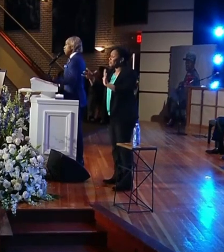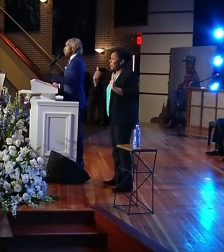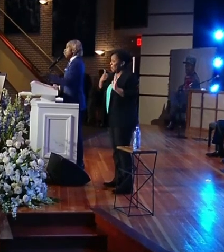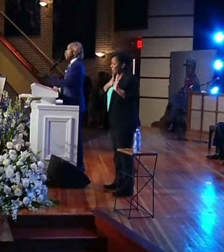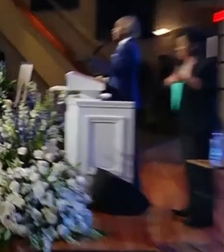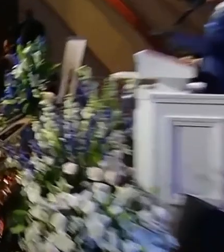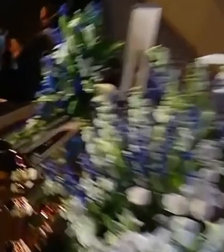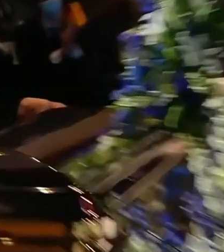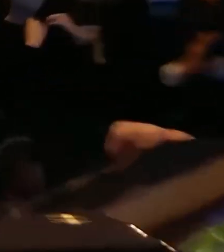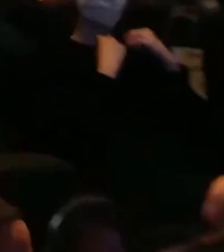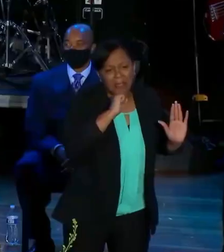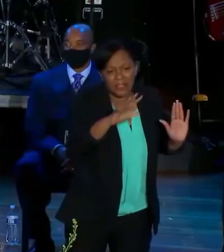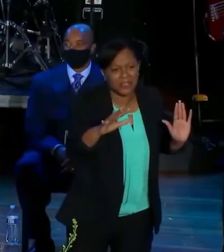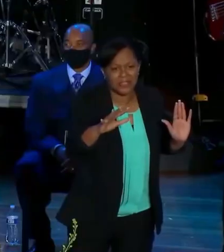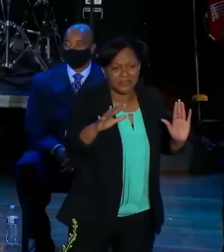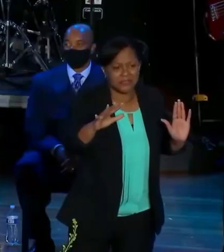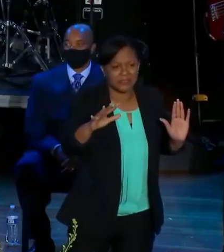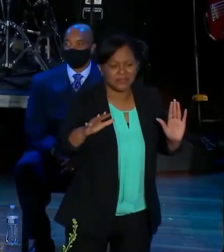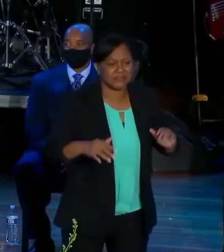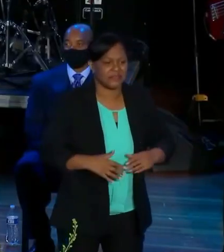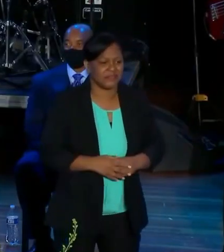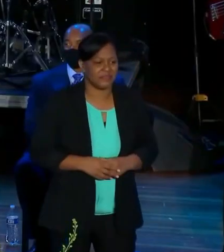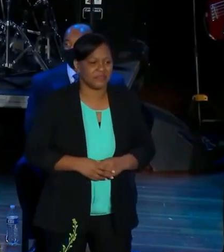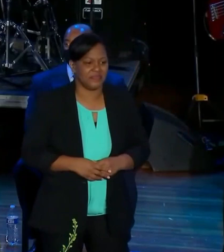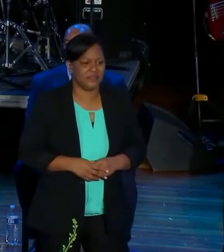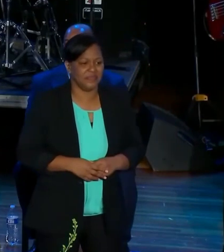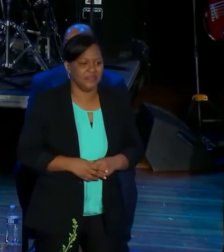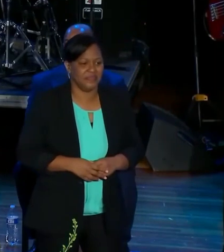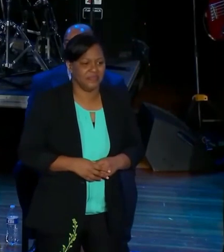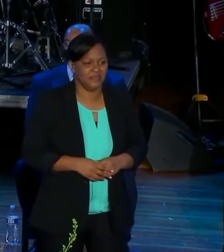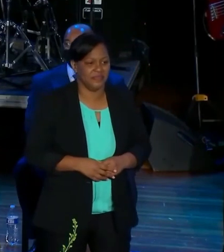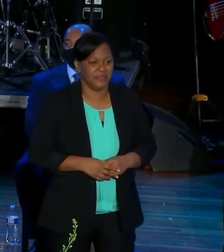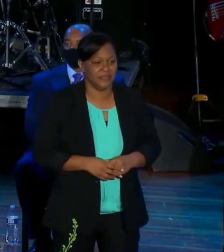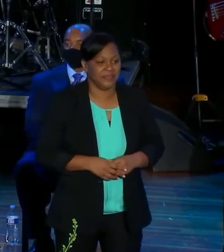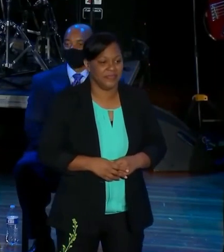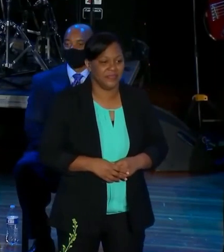Därför att folk kommer undan för lätt med att dölja saker och ting